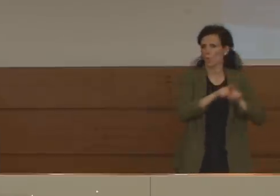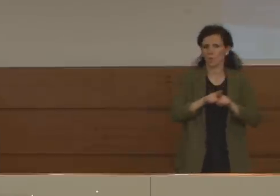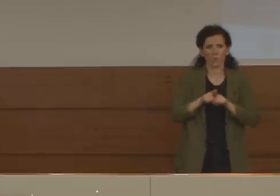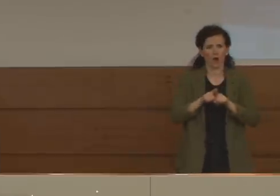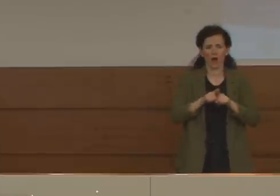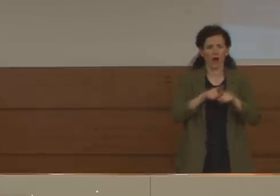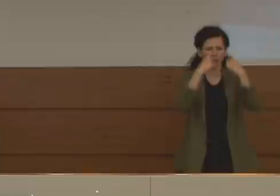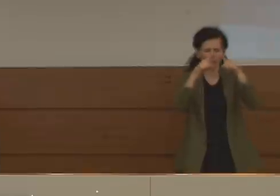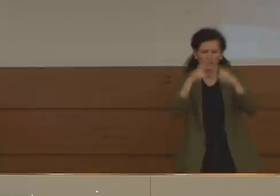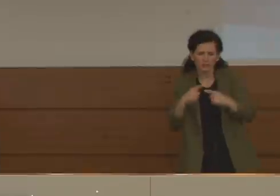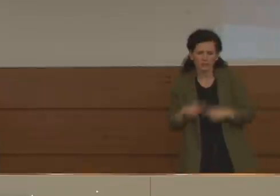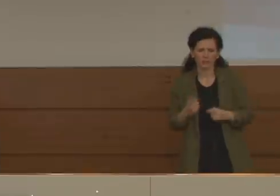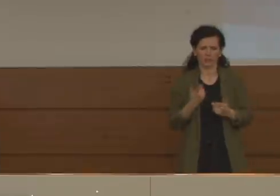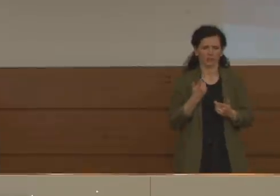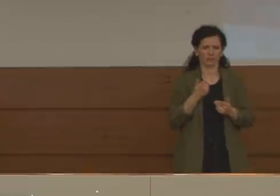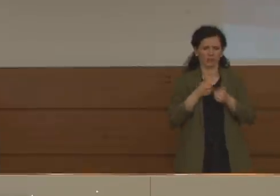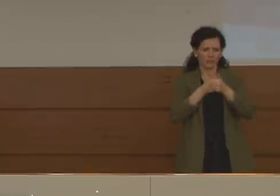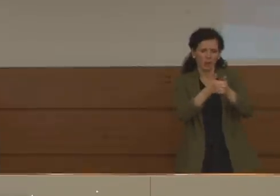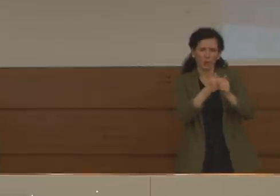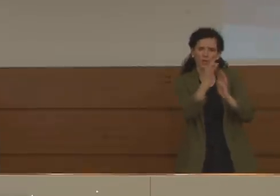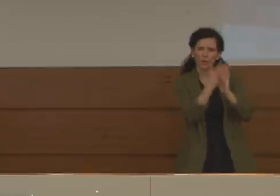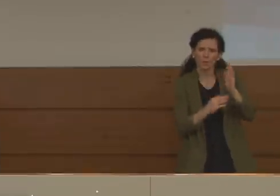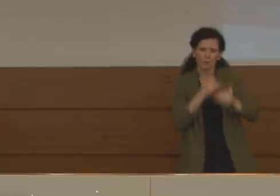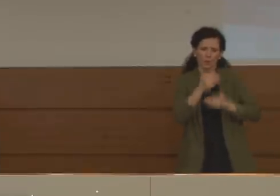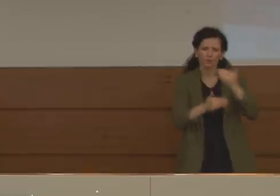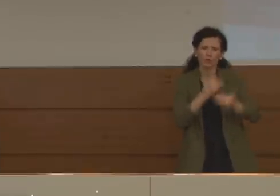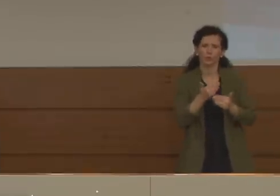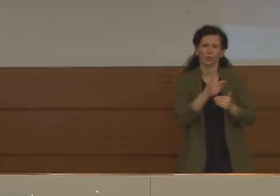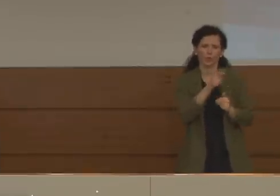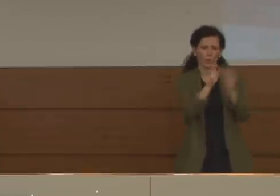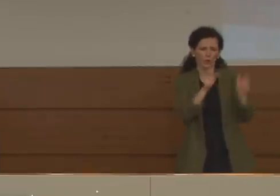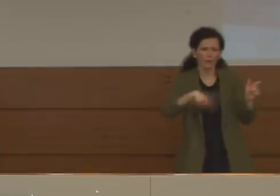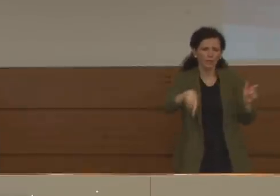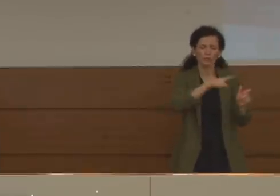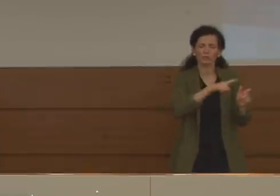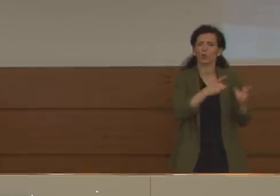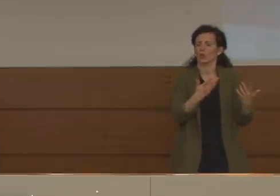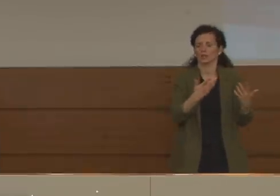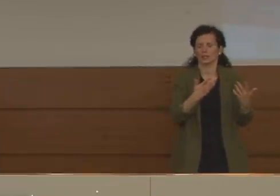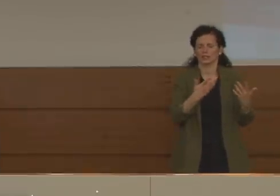di personale che è incredibile. Lei ha fatto bene a sollevarlo.